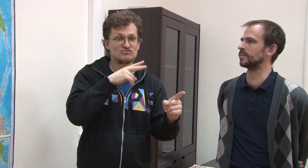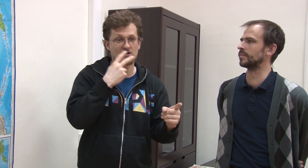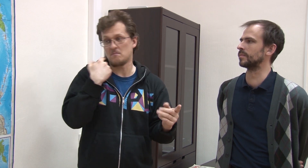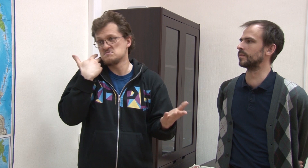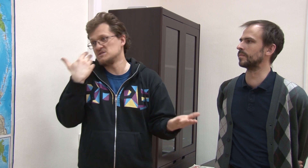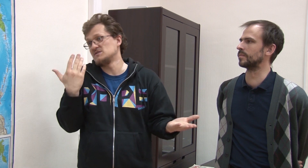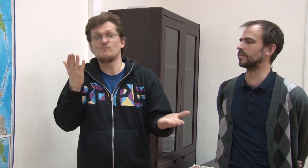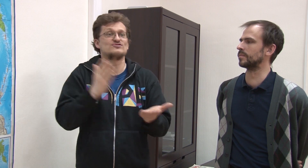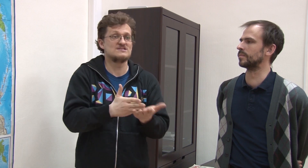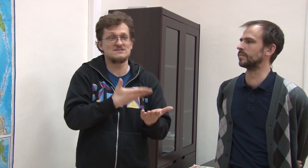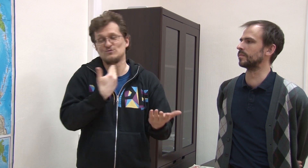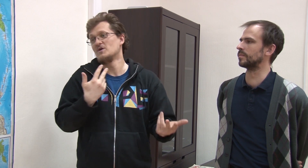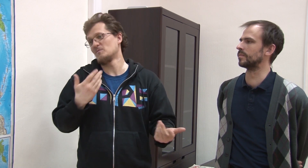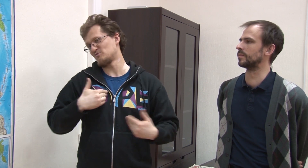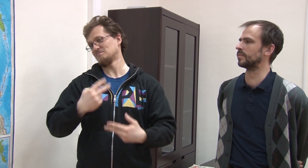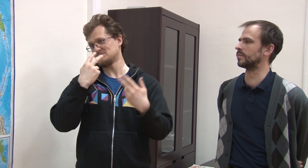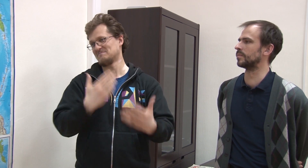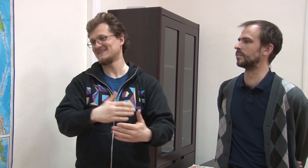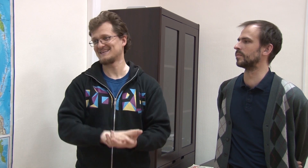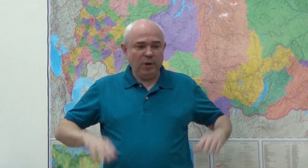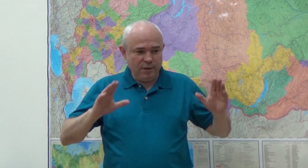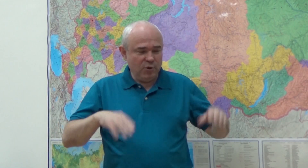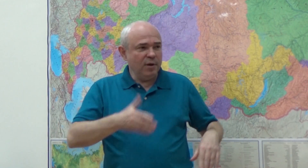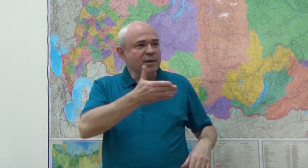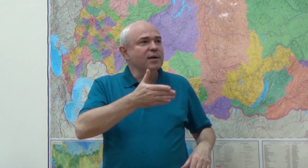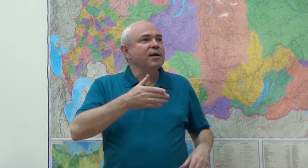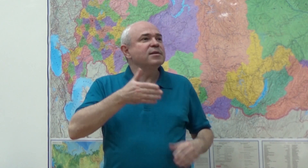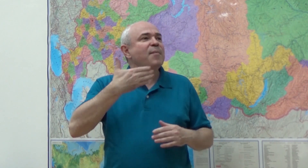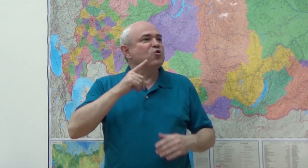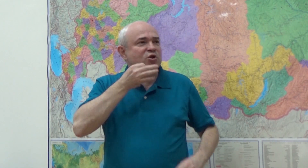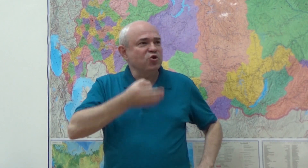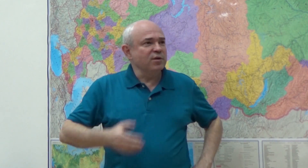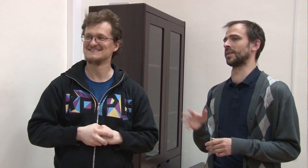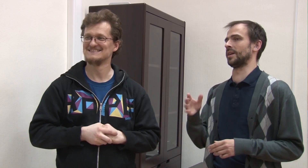Сохранились ли эти места, мы не знаем. Но нам охота взглянуть! Ну ладно. Знаменский – что скажешь?